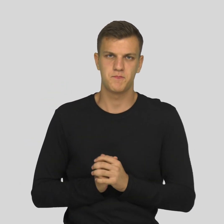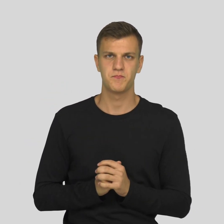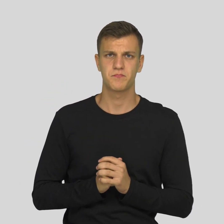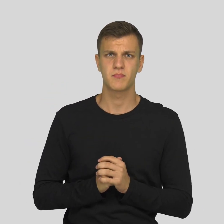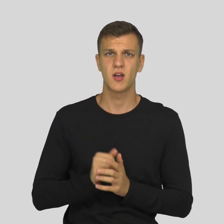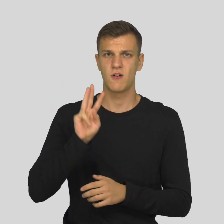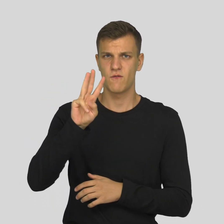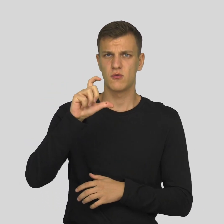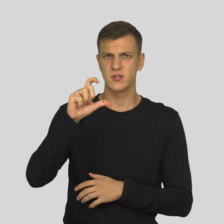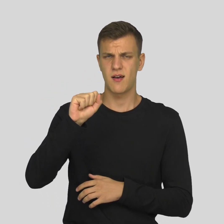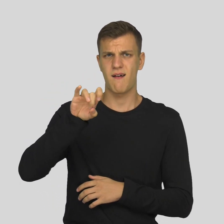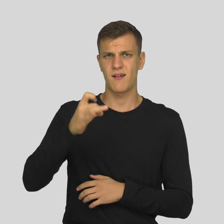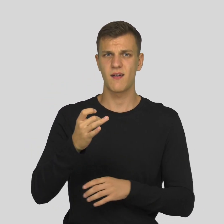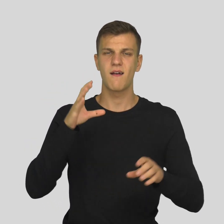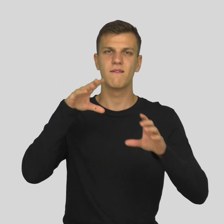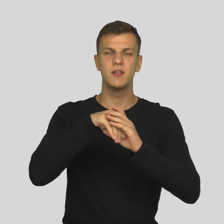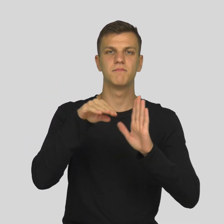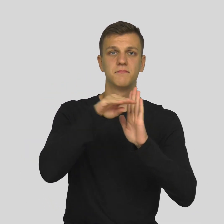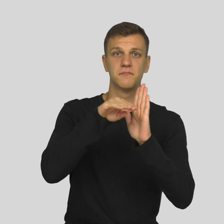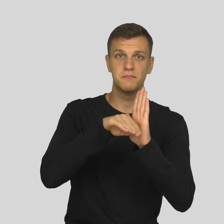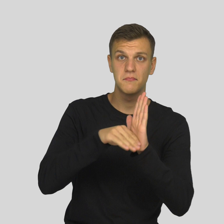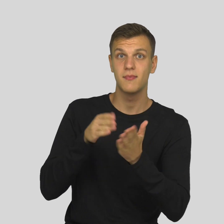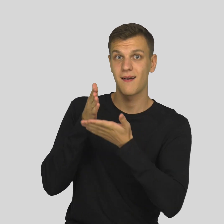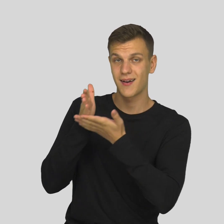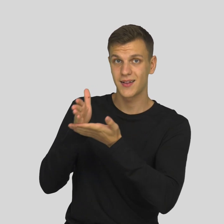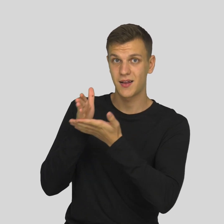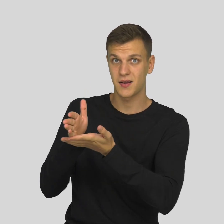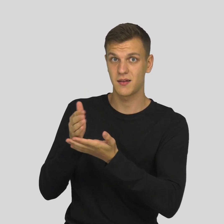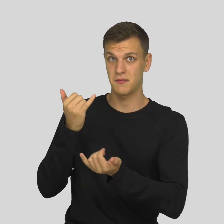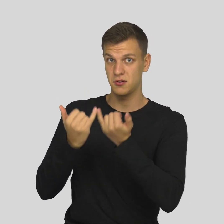„Wytyczne dla dostępności treści internetowych 2.0 (WCAG 2.0)” to szeroki wachlarz rekomendacji